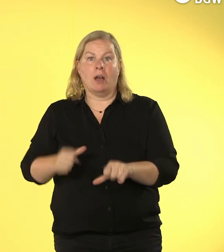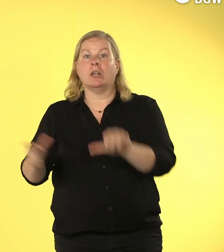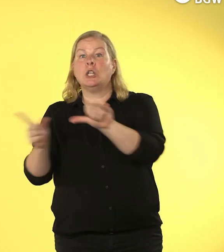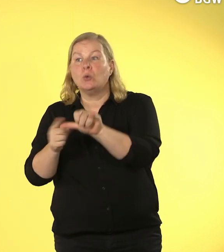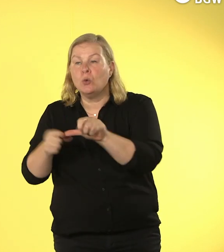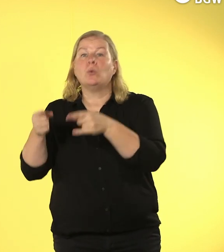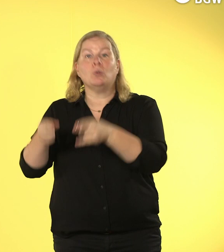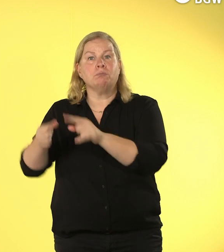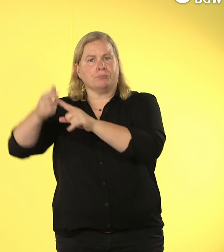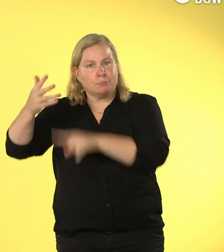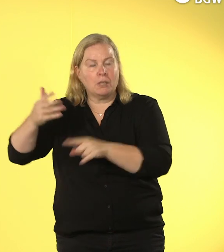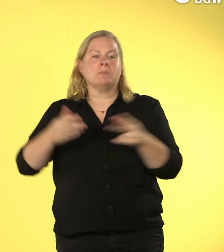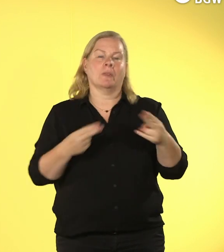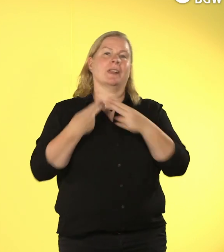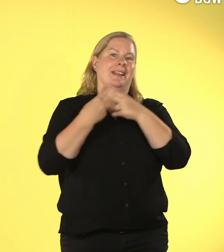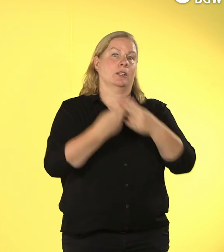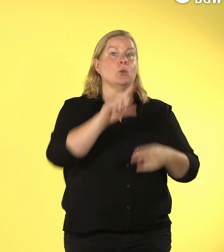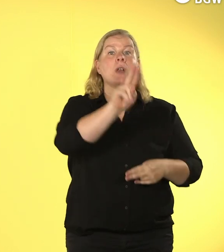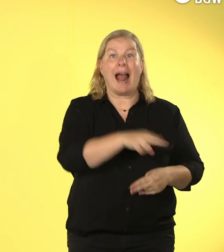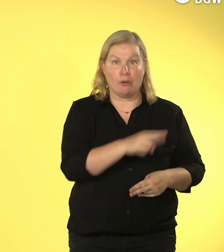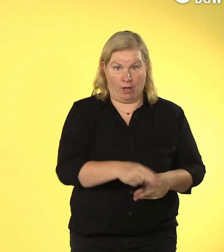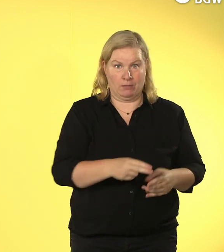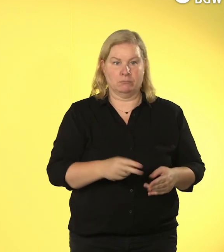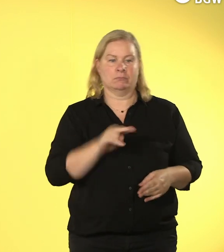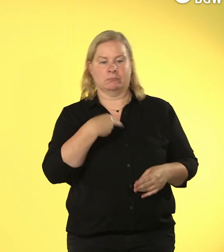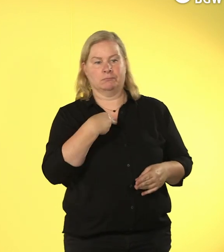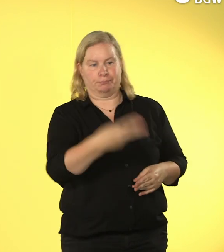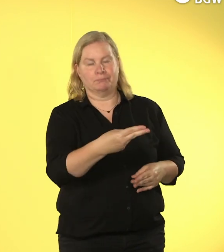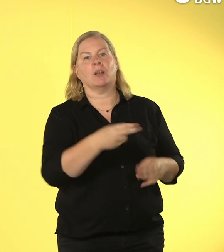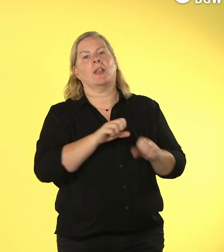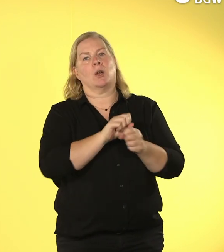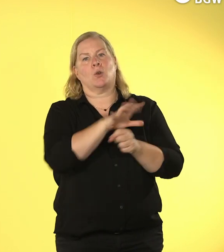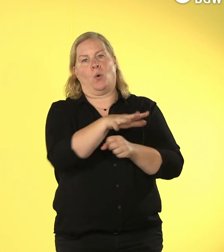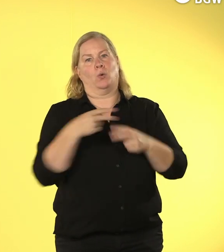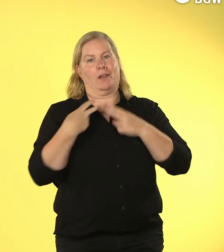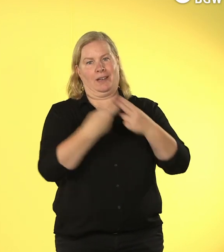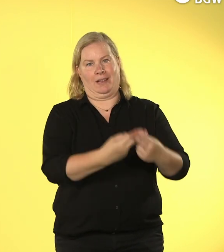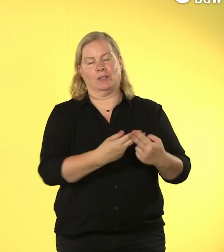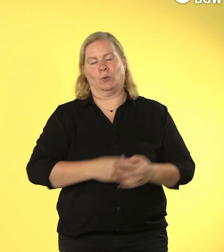wird die Generation Alpha in Zukunft die Corona-Generation sein.